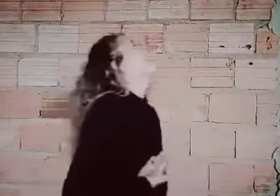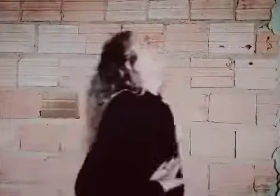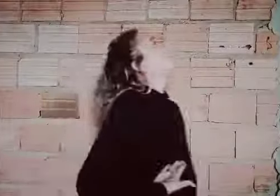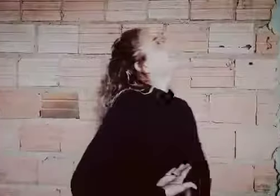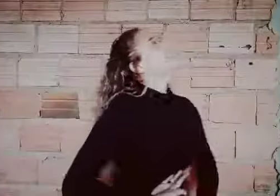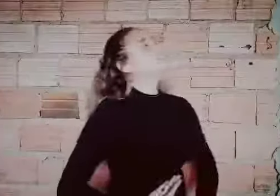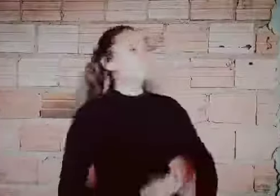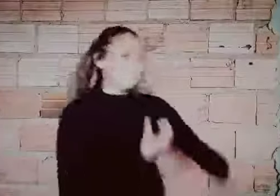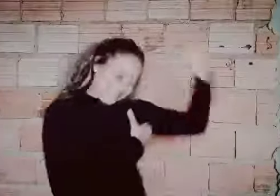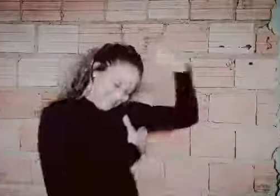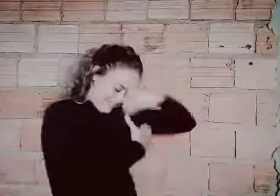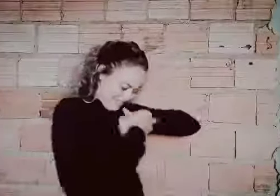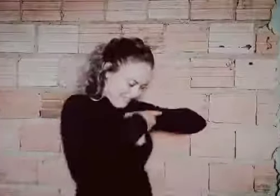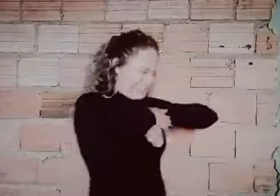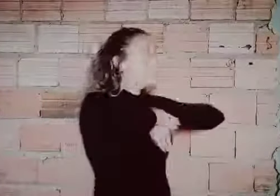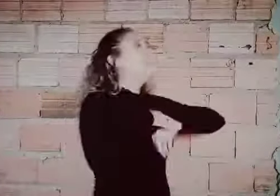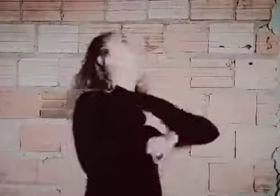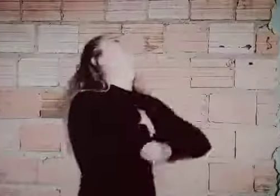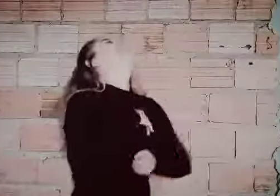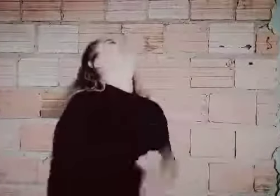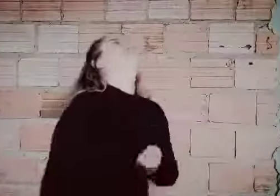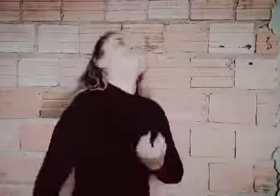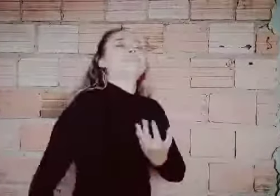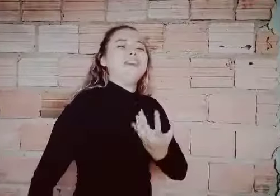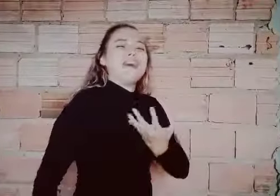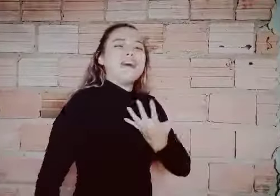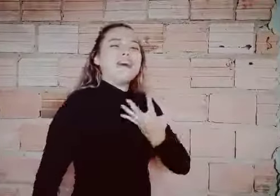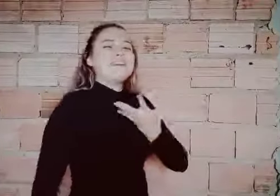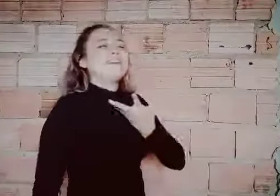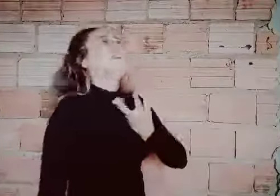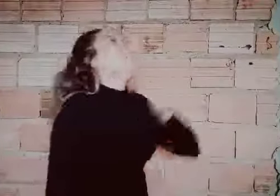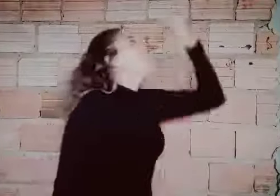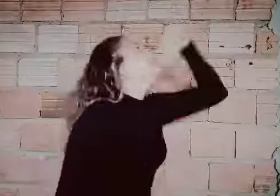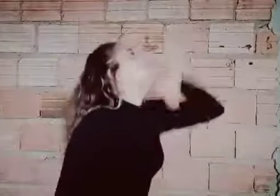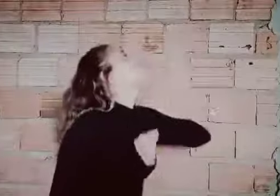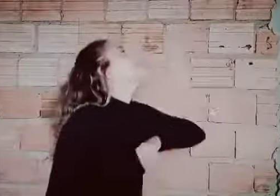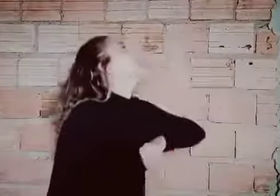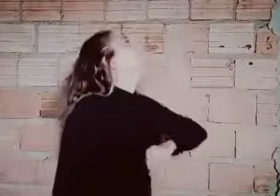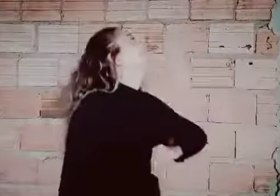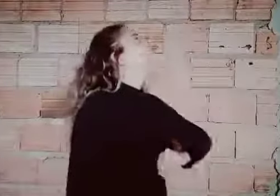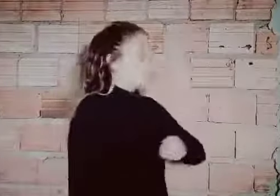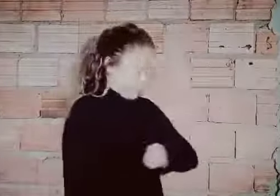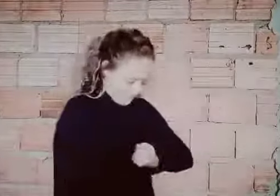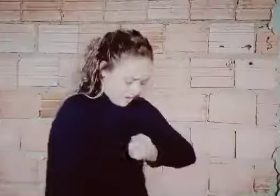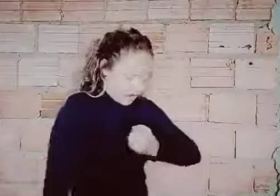De dentro pra fora, de dentro pra fora